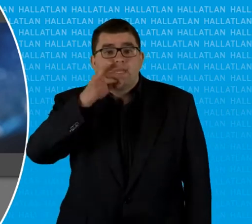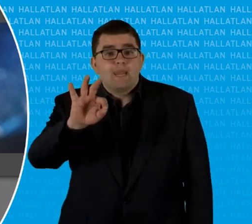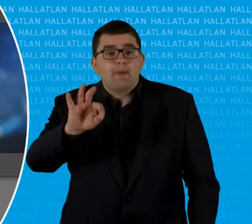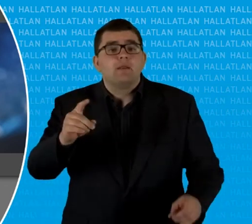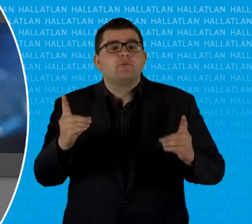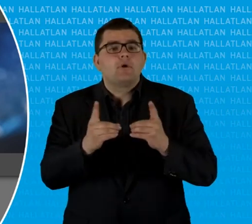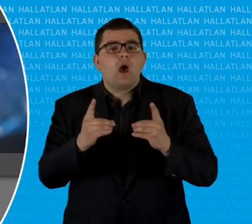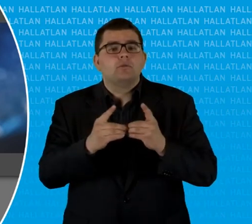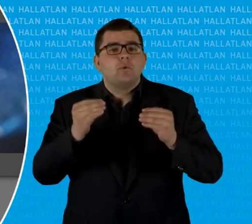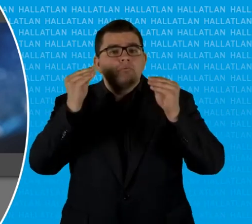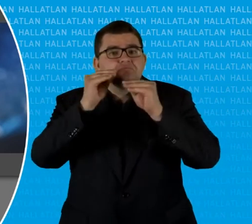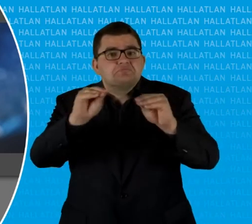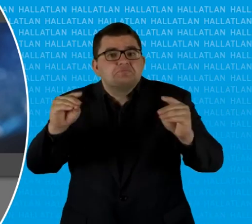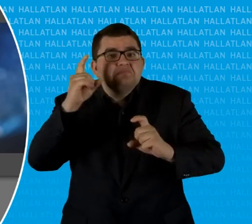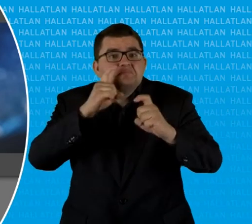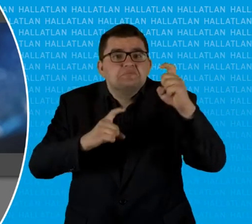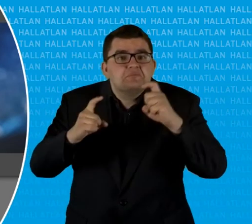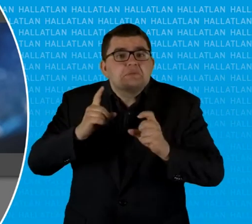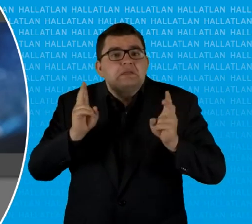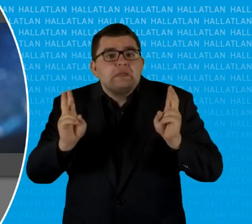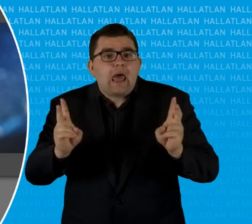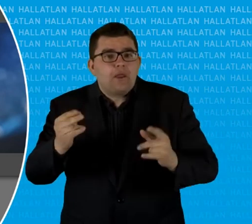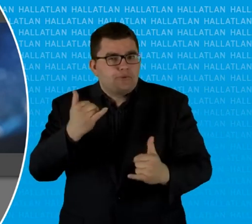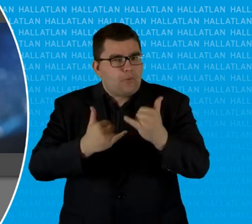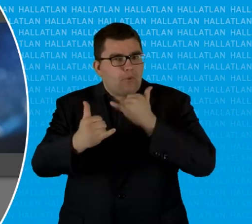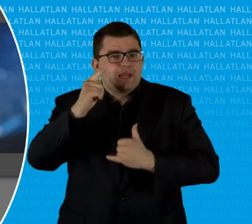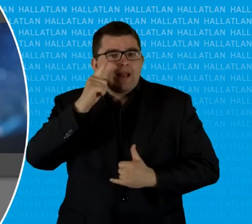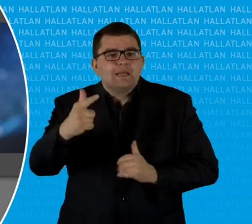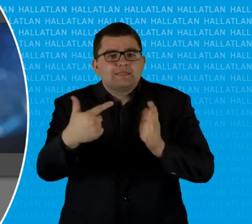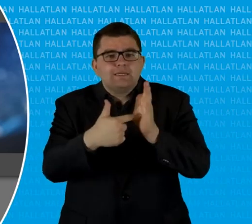Német sajtóértesülések szerint elképzelhető,